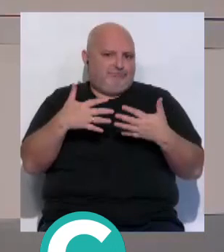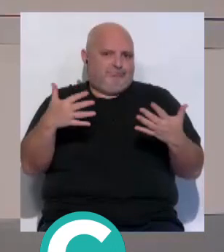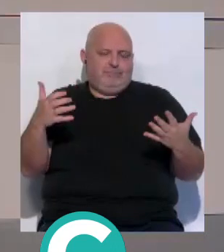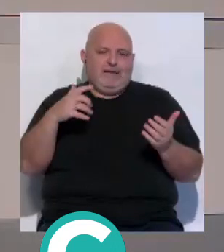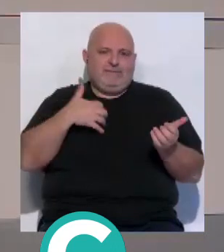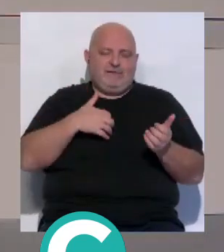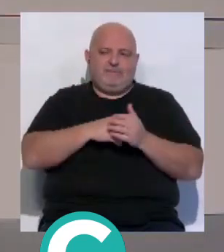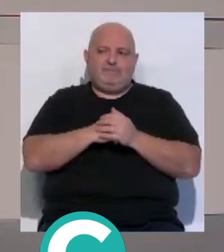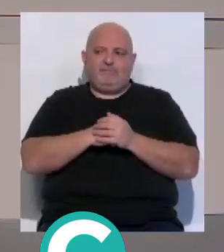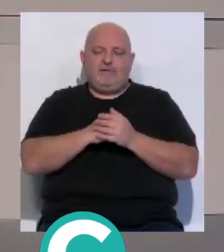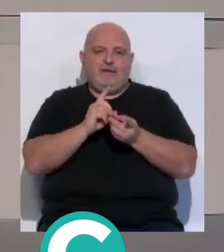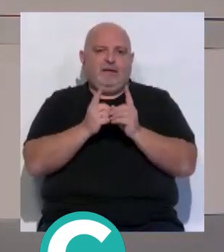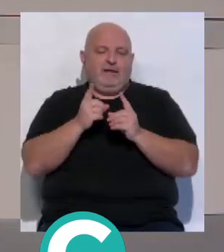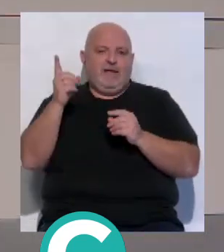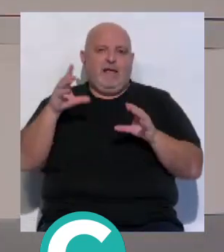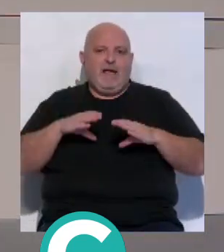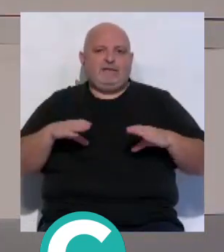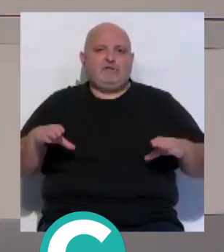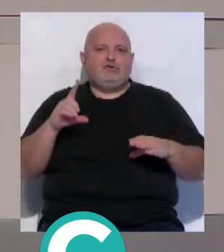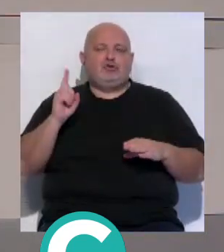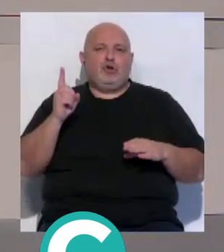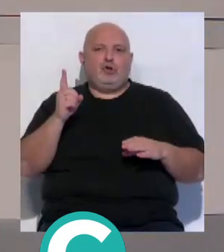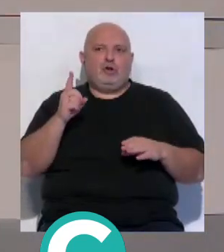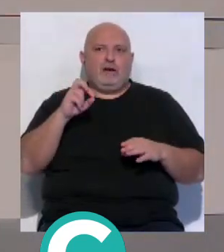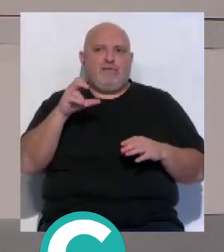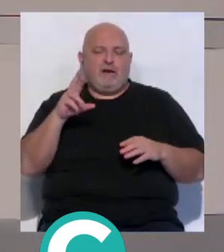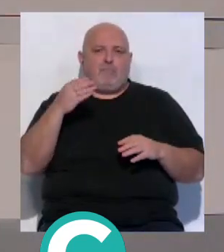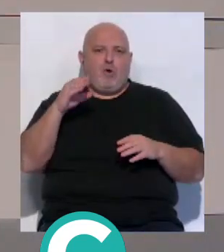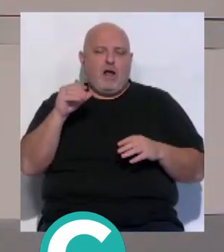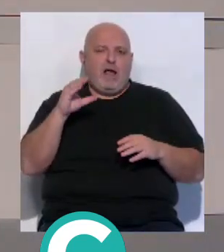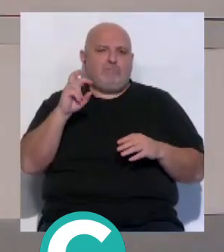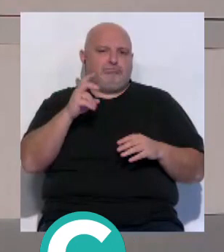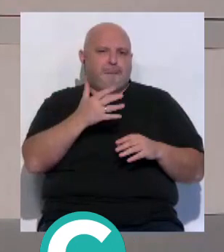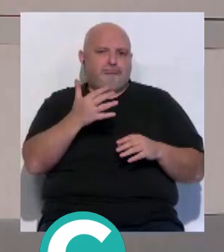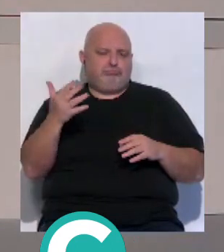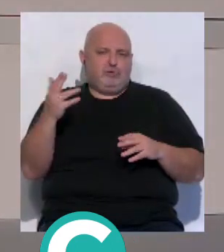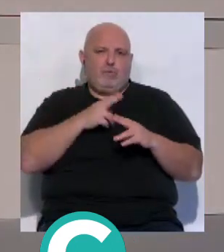el Sevilla cambian y en Argentina solamente es River bocas San Lorenzo no tienen el artículo